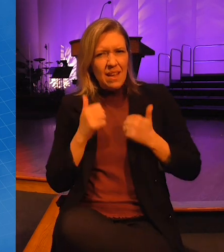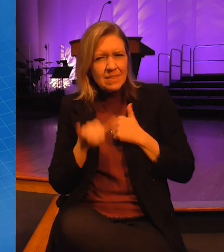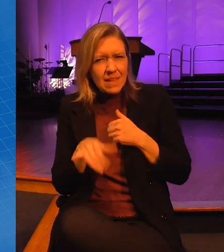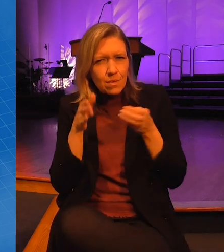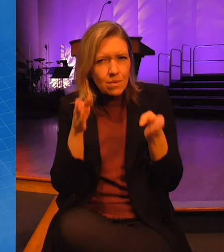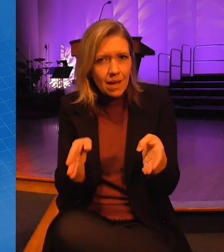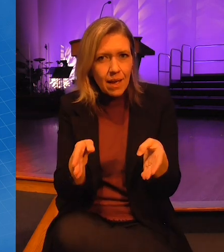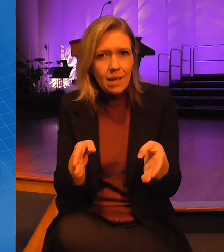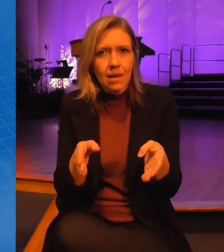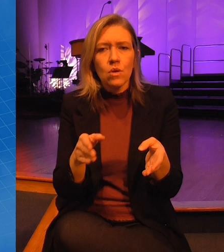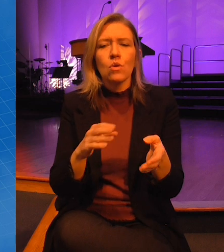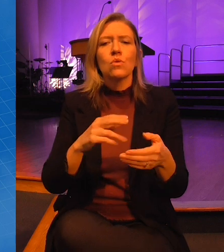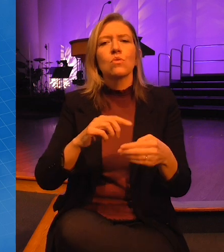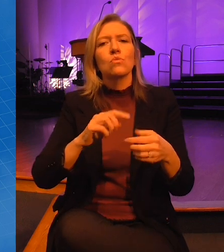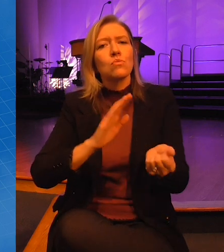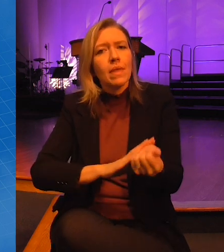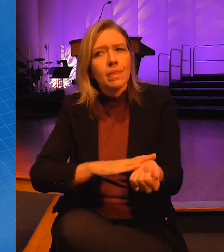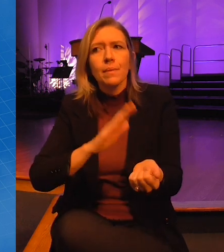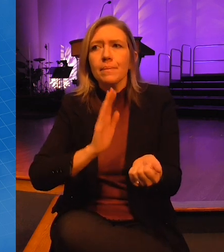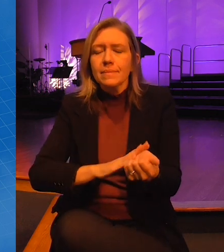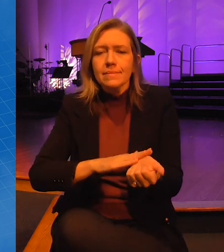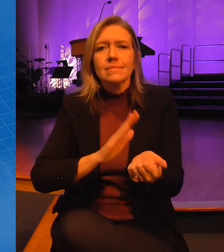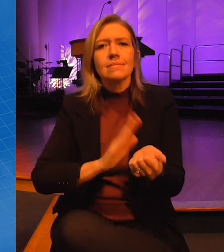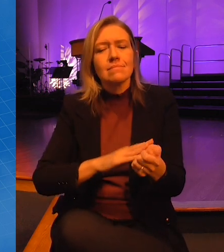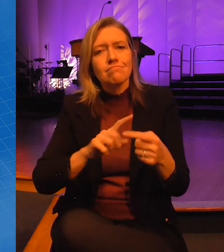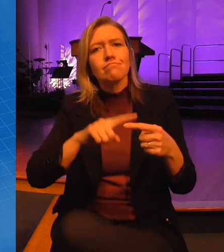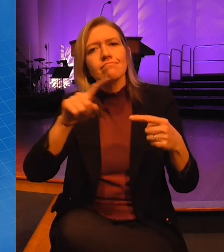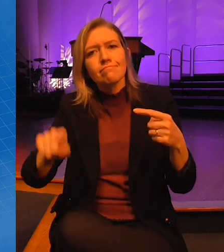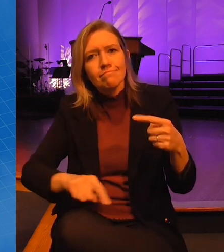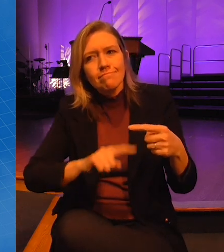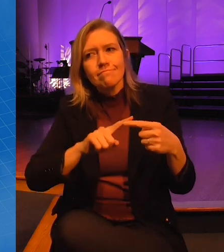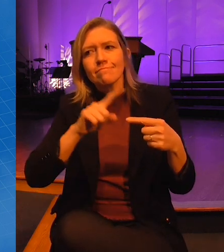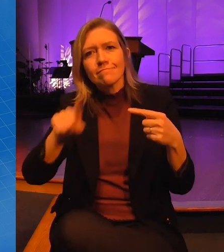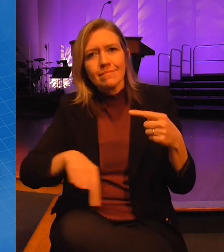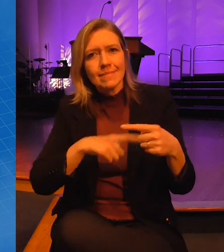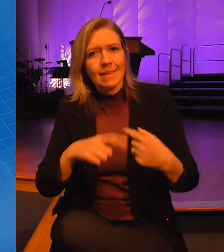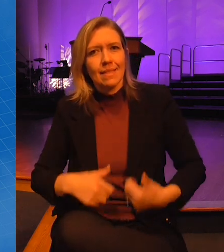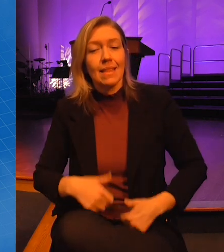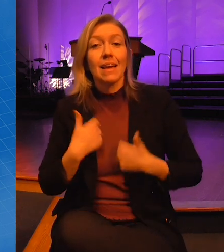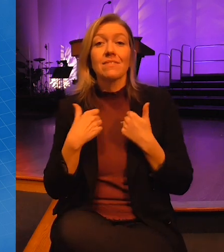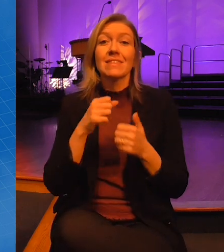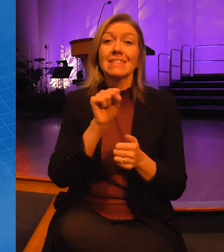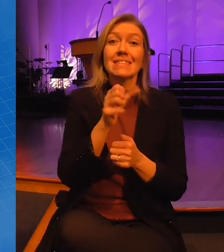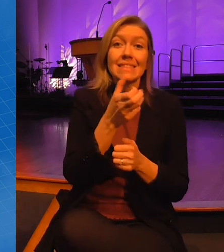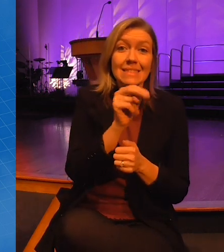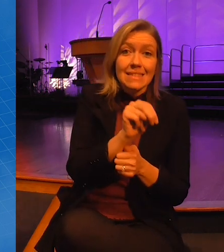ritmos circadianos estaciones y hormonas ciclos hormonales y puestas de sol y salidas de la luna y grandes